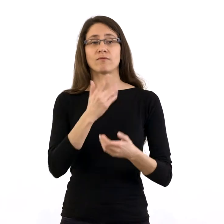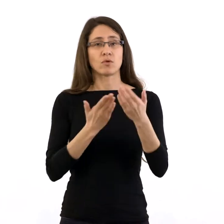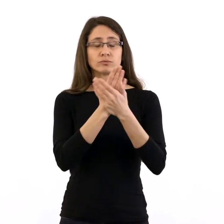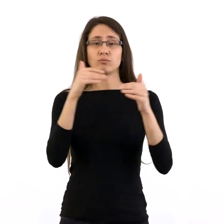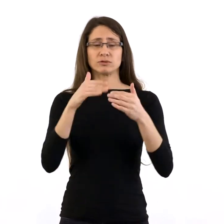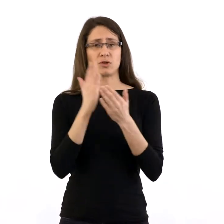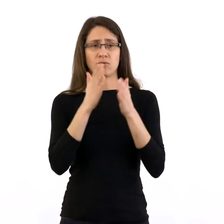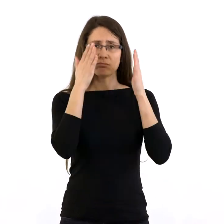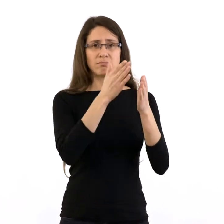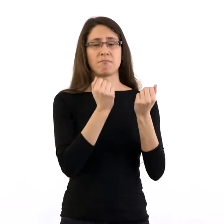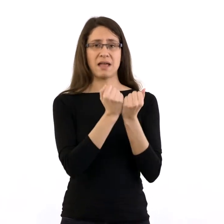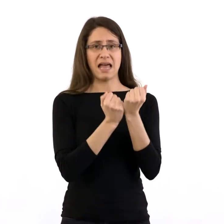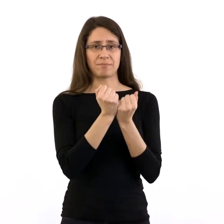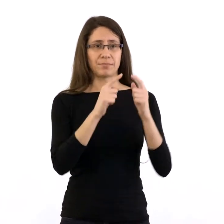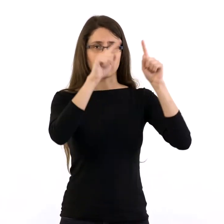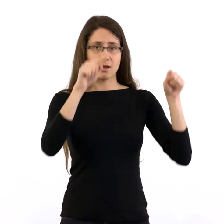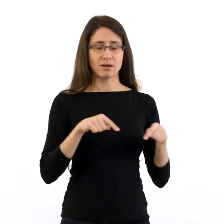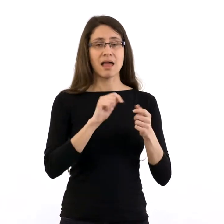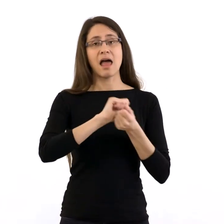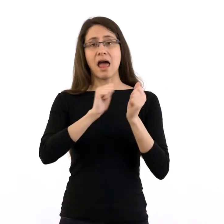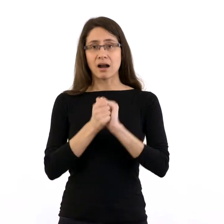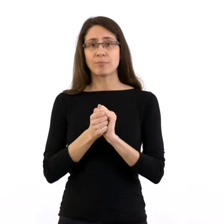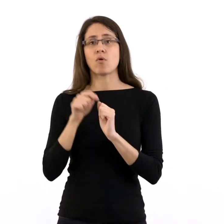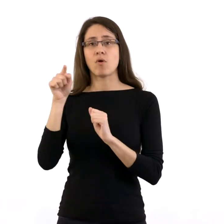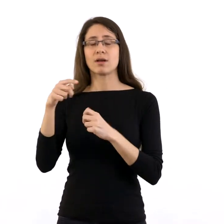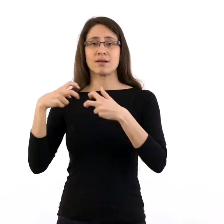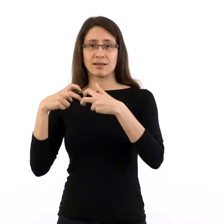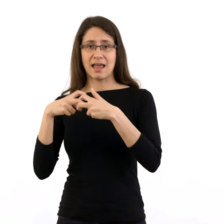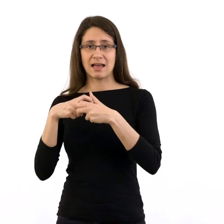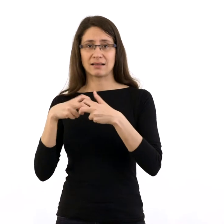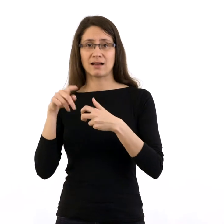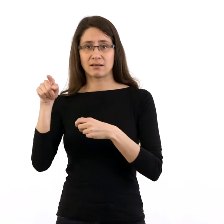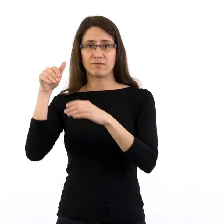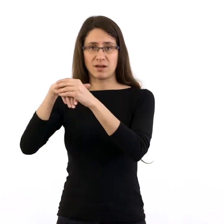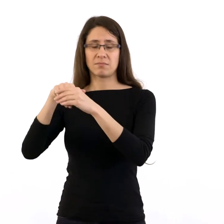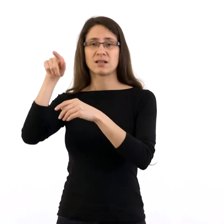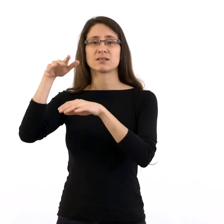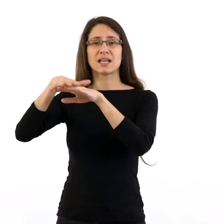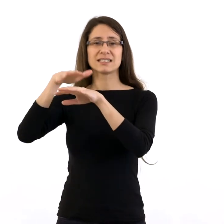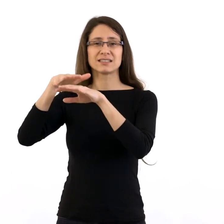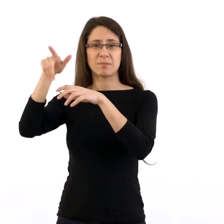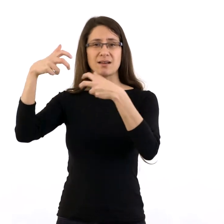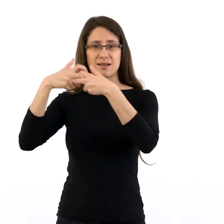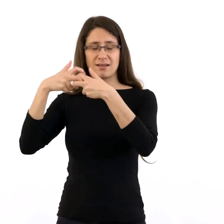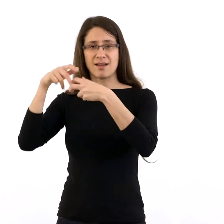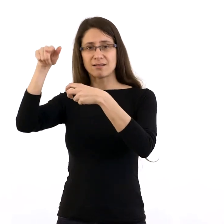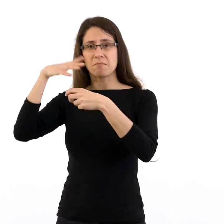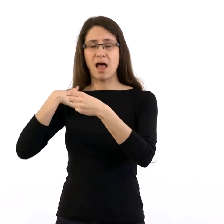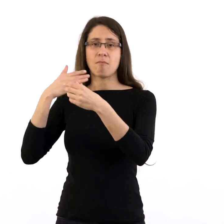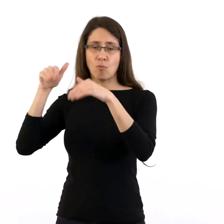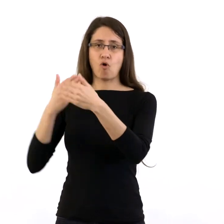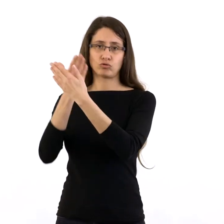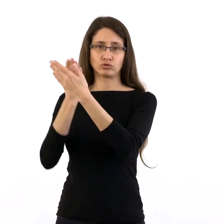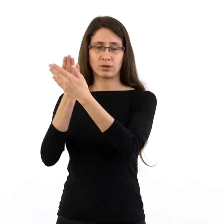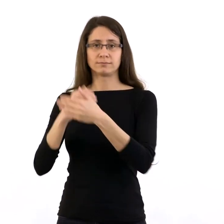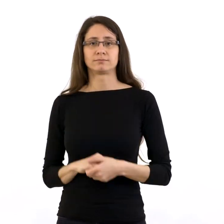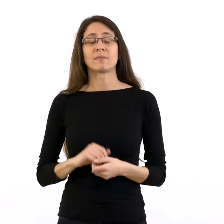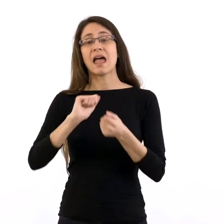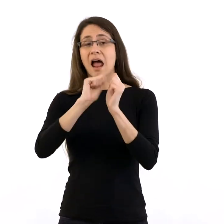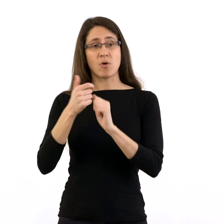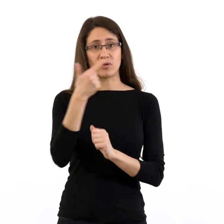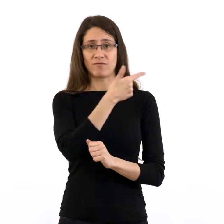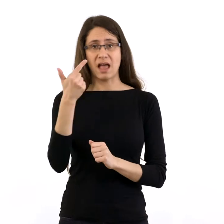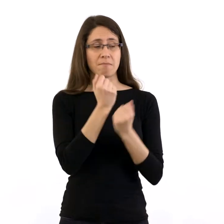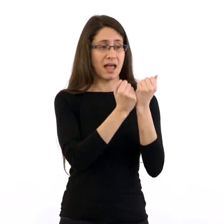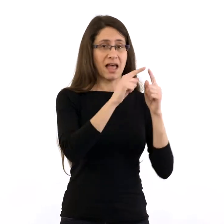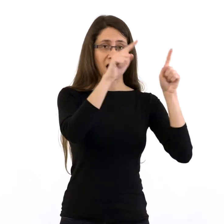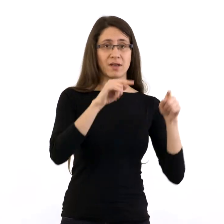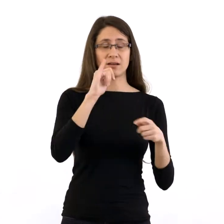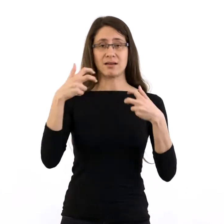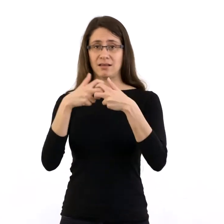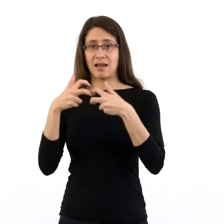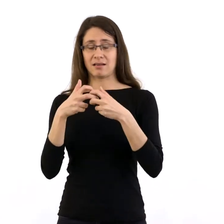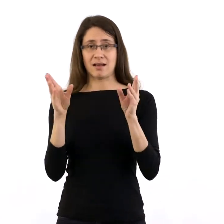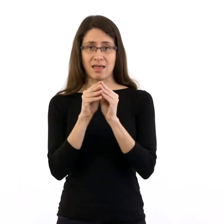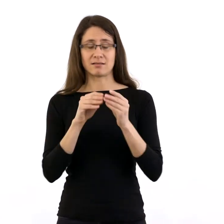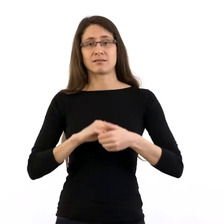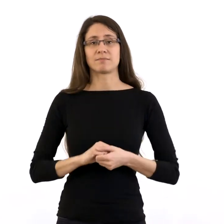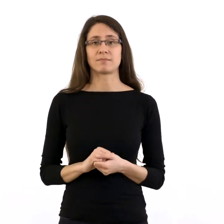Wnioski mogą być składane: wyłącznie w formie papierowej, wyłącznie przez elektroniczny generator wniosków (przez Internet) lub w sposób łączący te dwie formy.